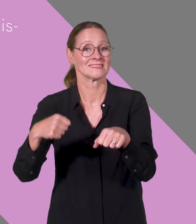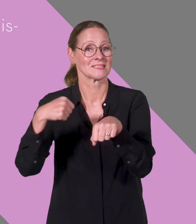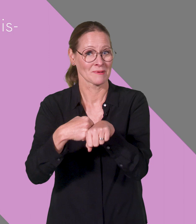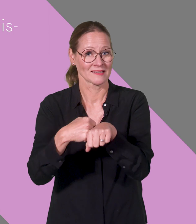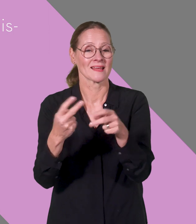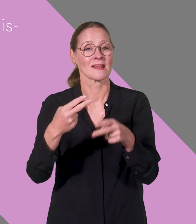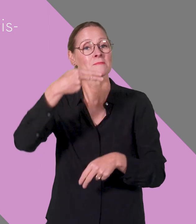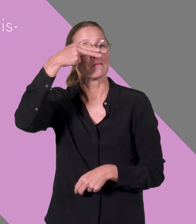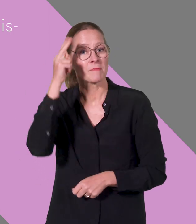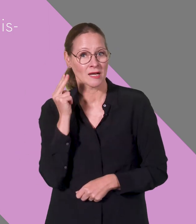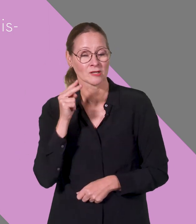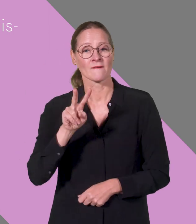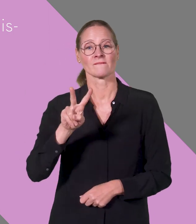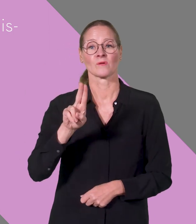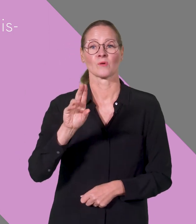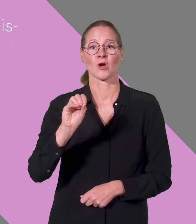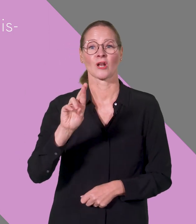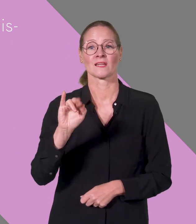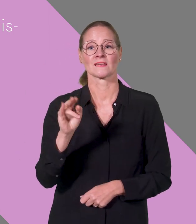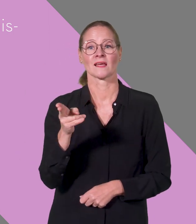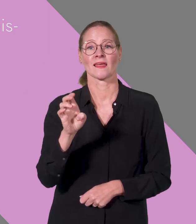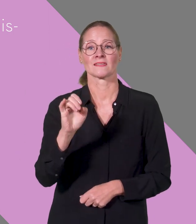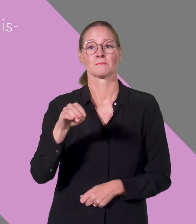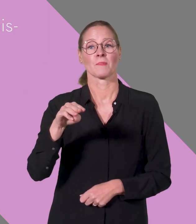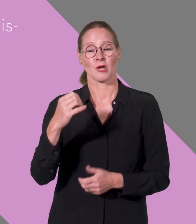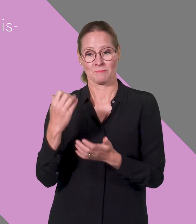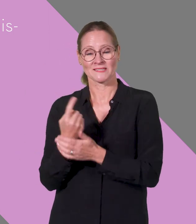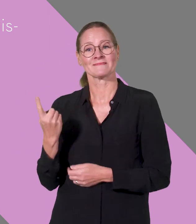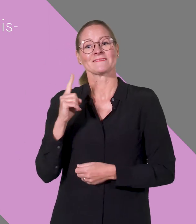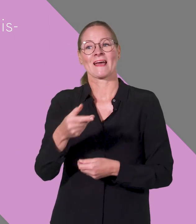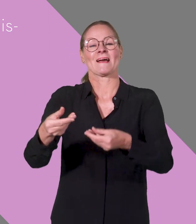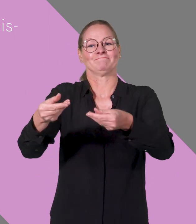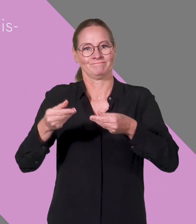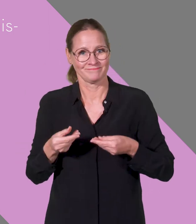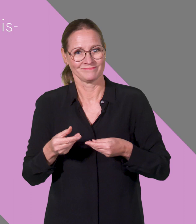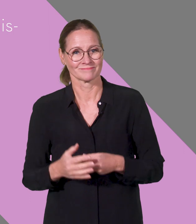jonka pääsi vastaanottamaan Signmark eli Marko Vuoriheimo.